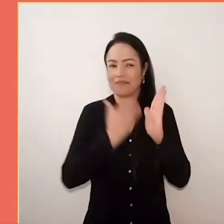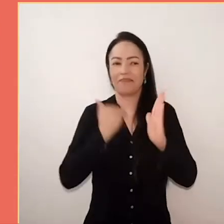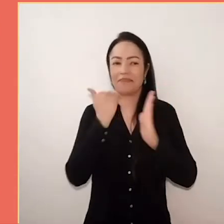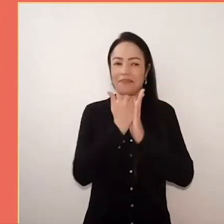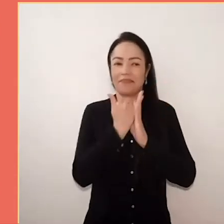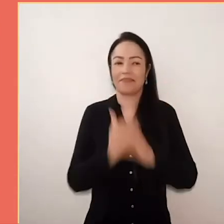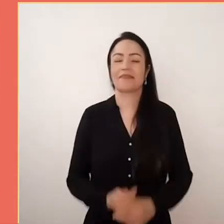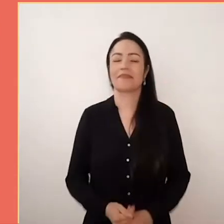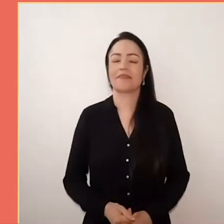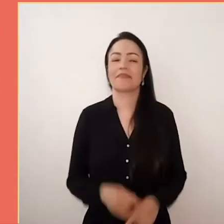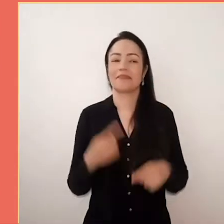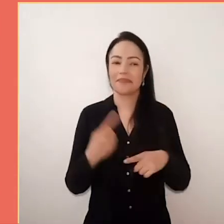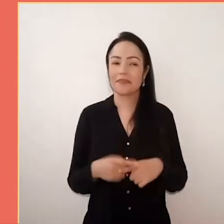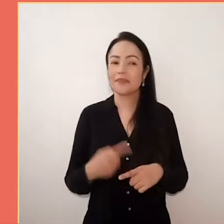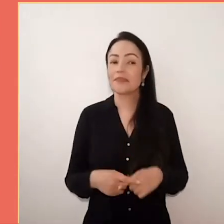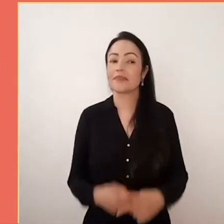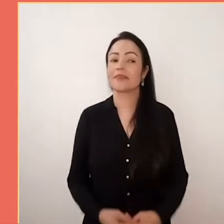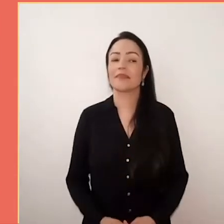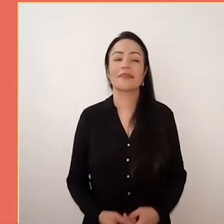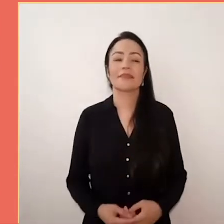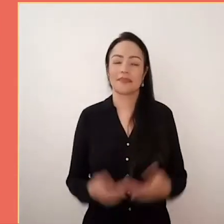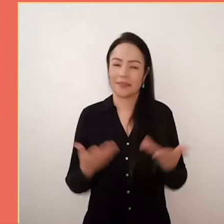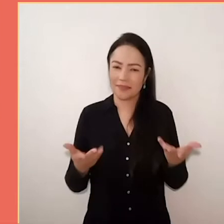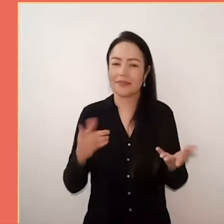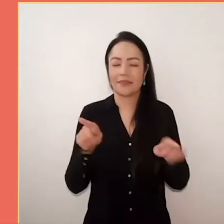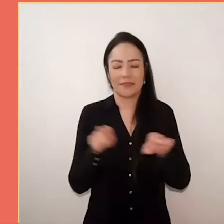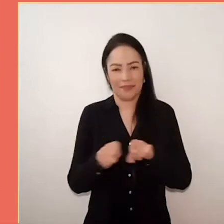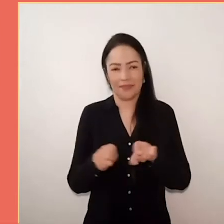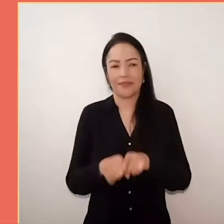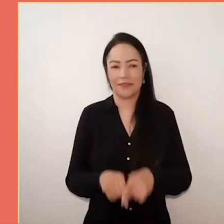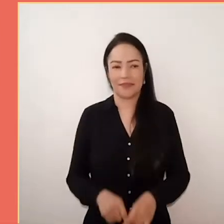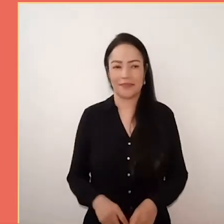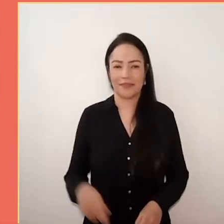porque aí também as pessoas estão